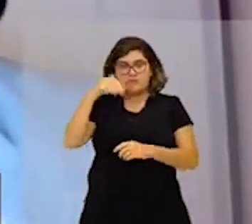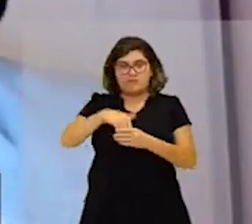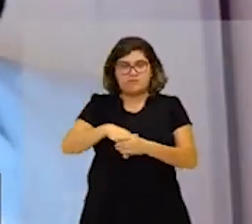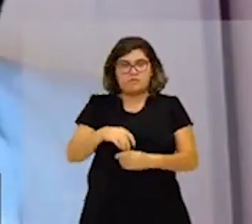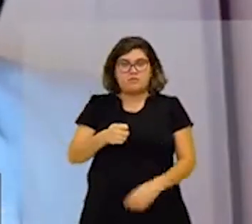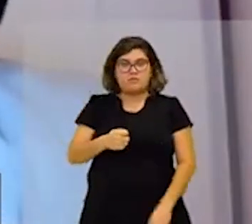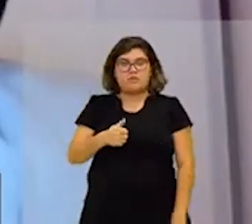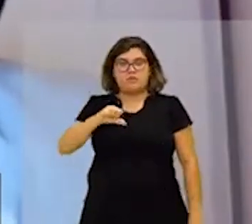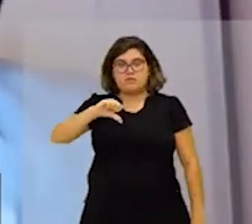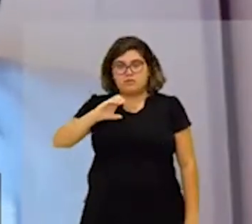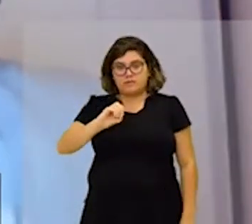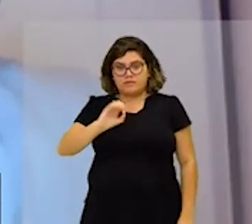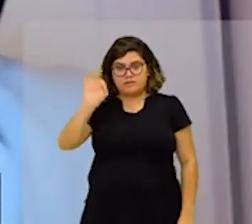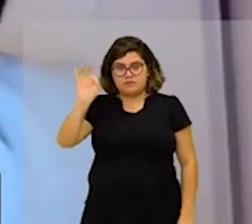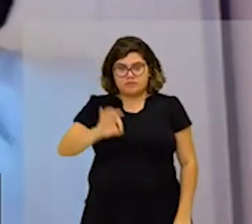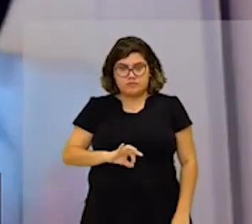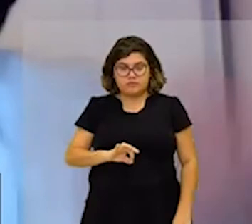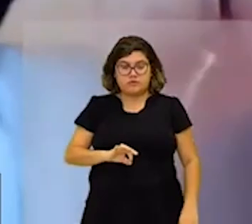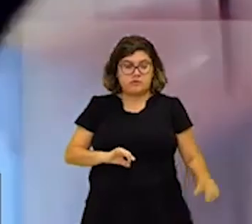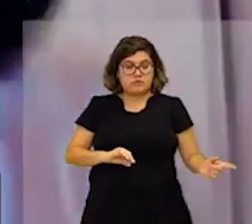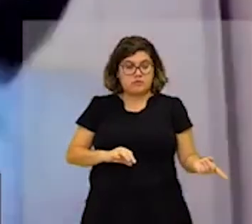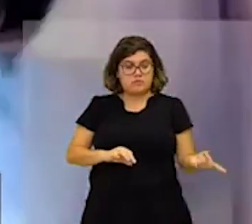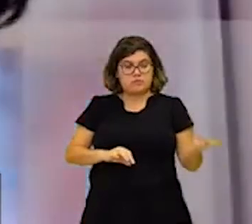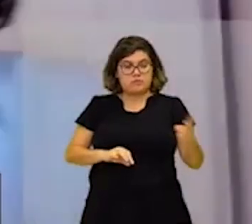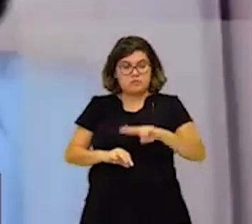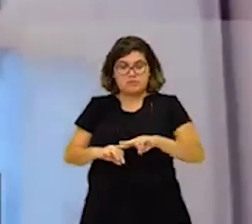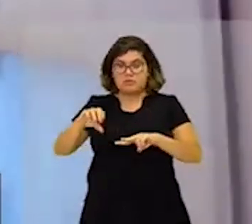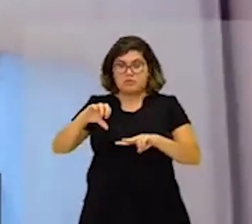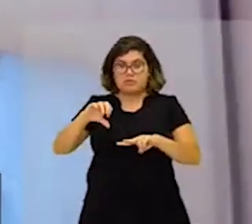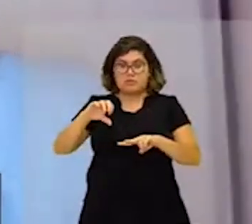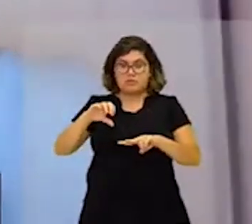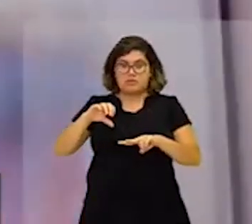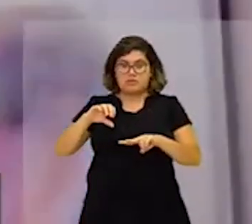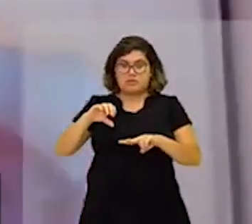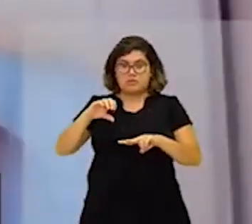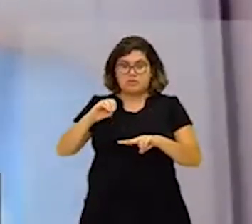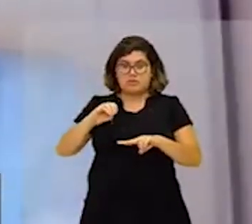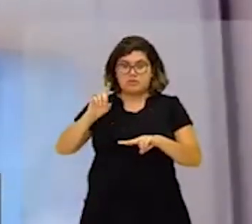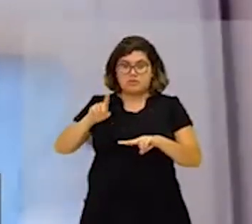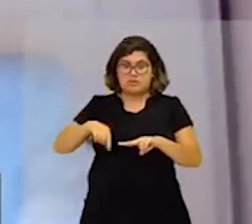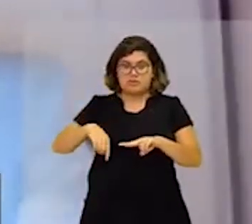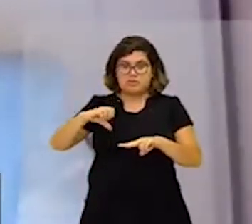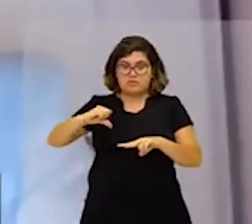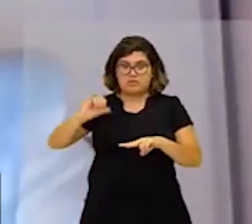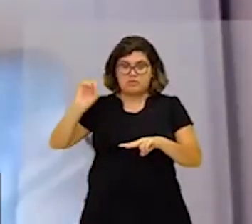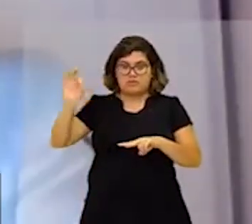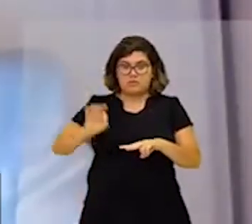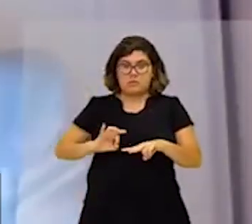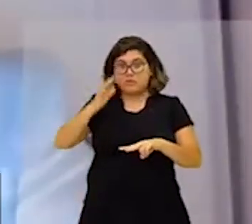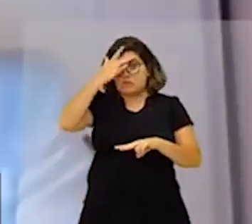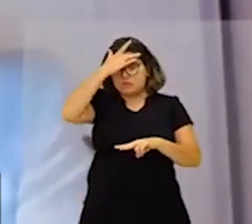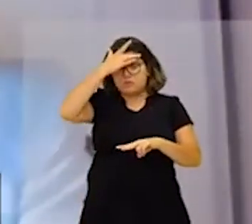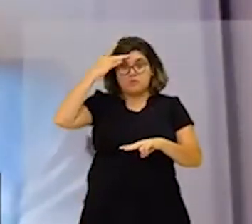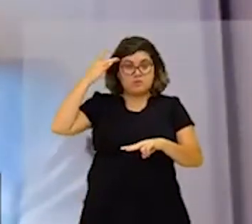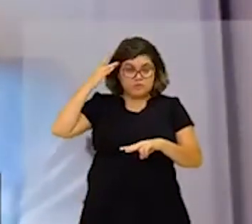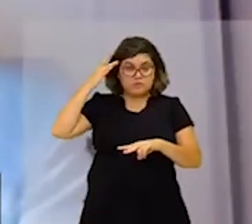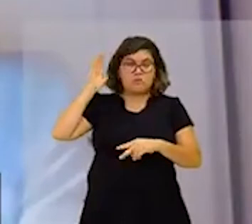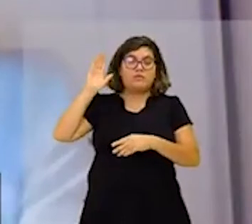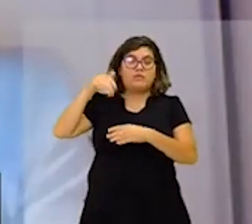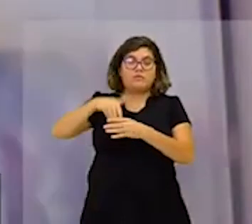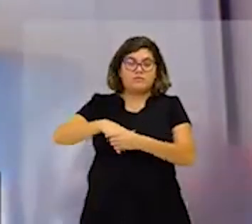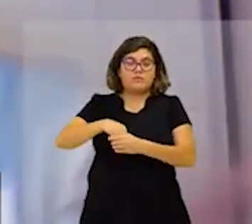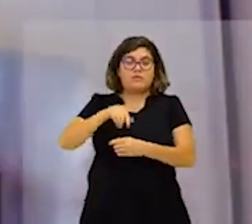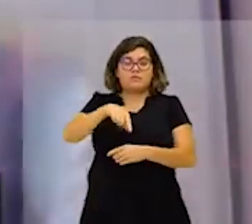vamos passar apenas para 9,39 0,9 por cento de culpa de bastante com essa lei Saraiva né então